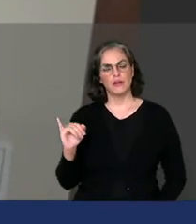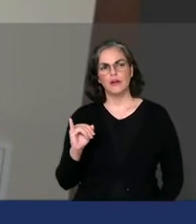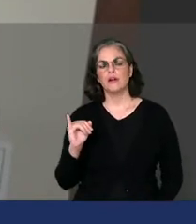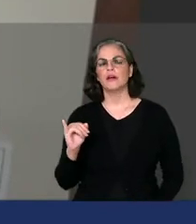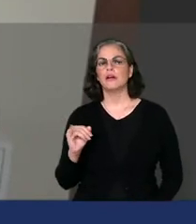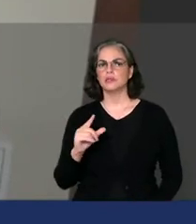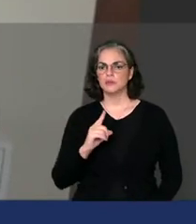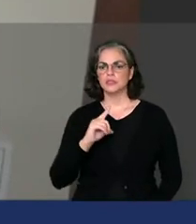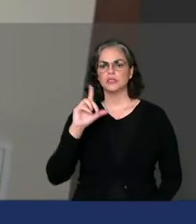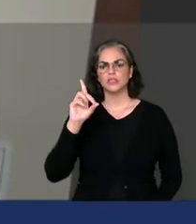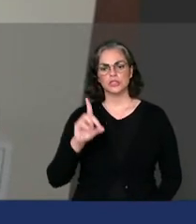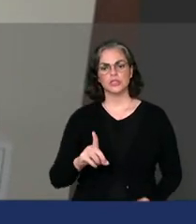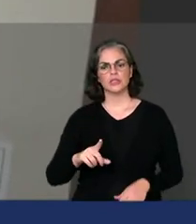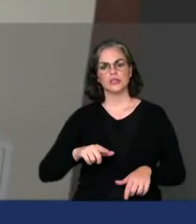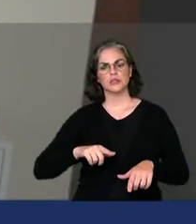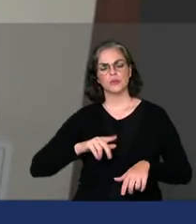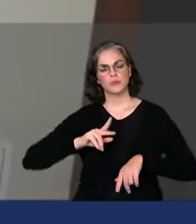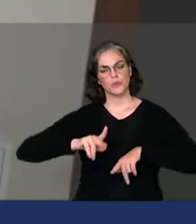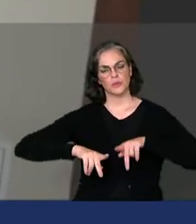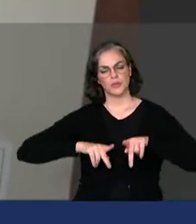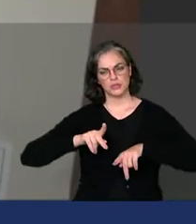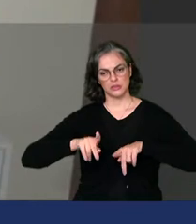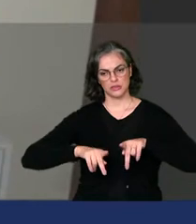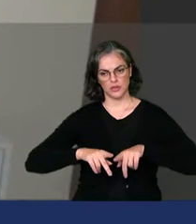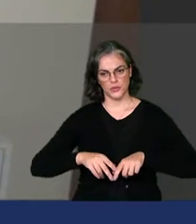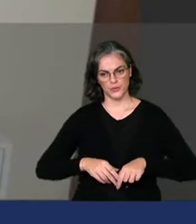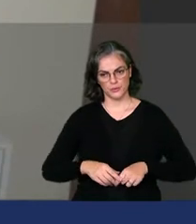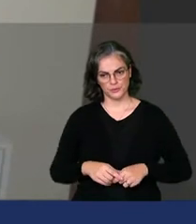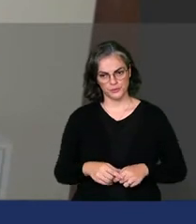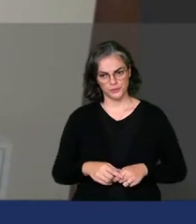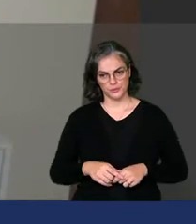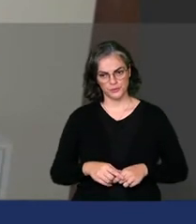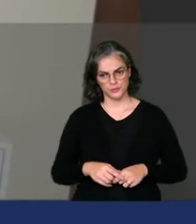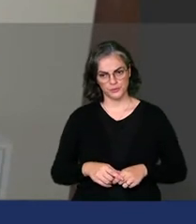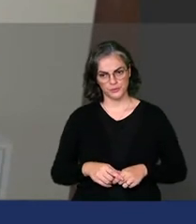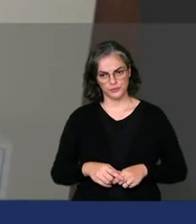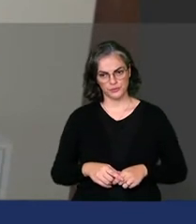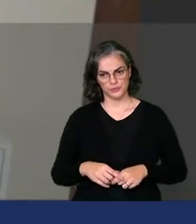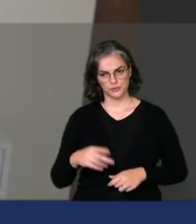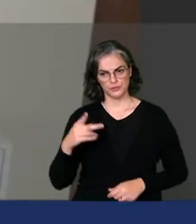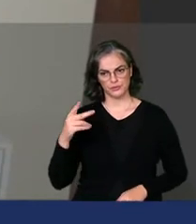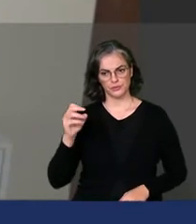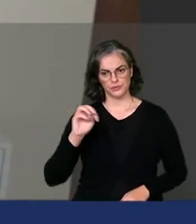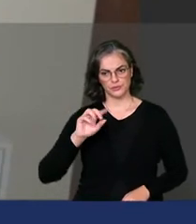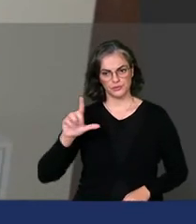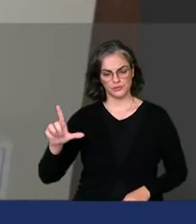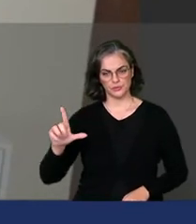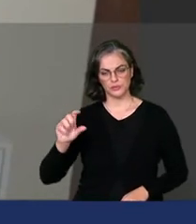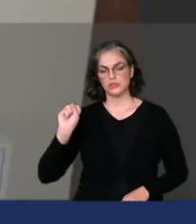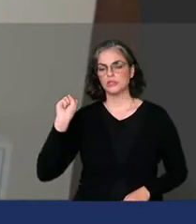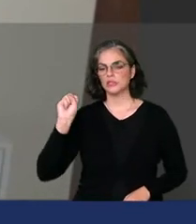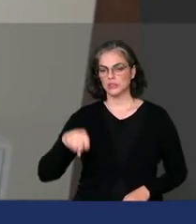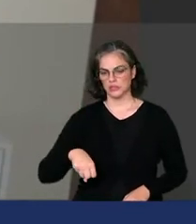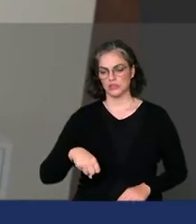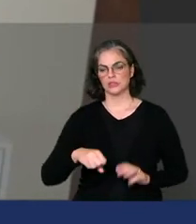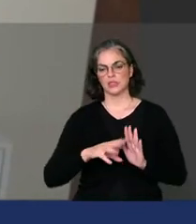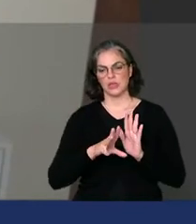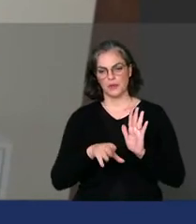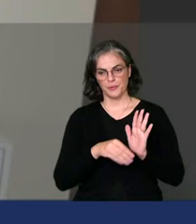TÃO IMPORTANTES PARA GARANTIA DE DIREITOS DA NOSSA POPULAÇÃO. ENTÃO NÓS DO PSOL ORIENTAMOS SIM A ESSA EMENDA E CONSIDERAMOS QUE É